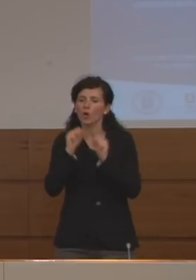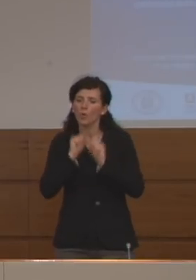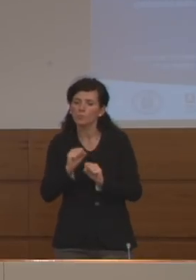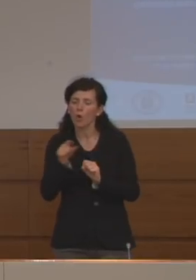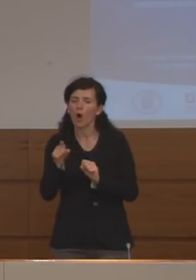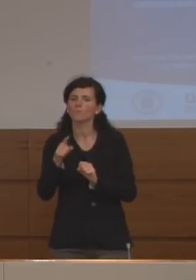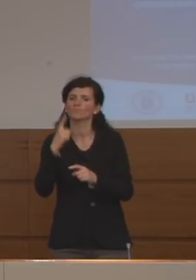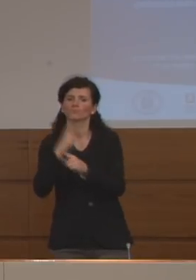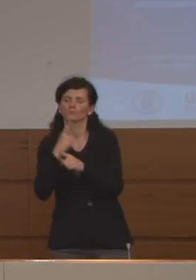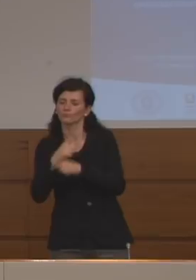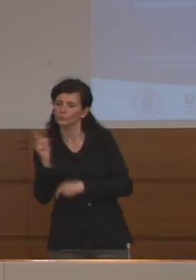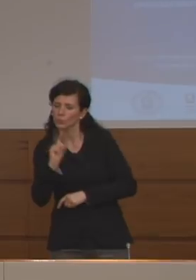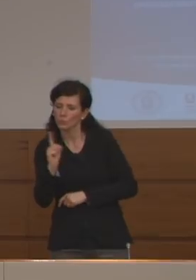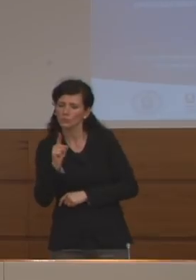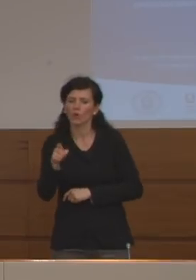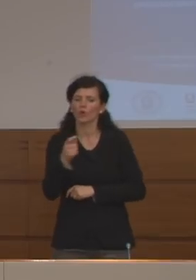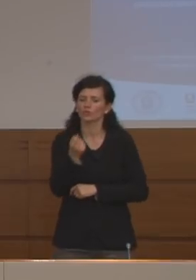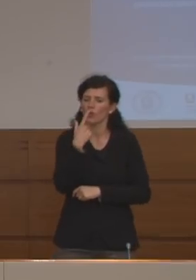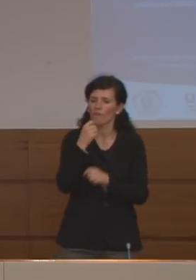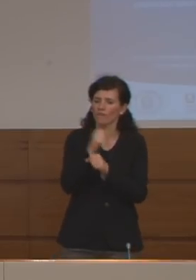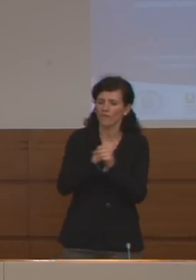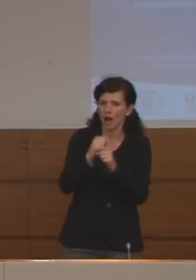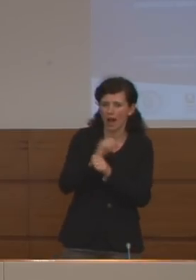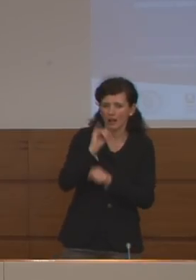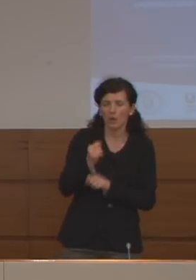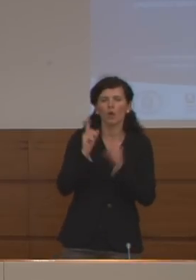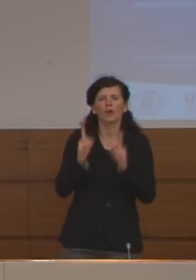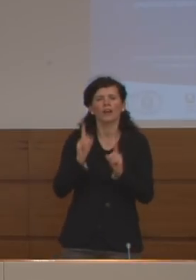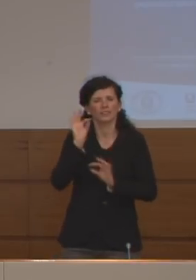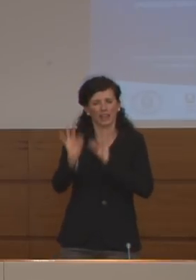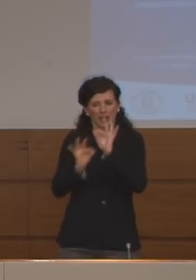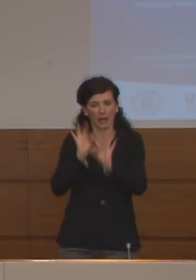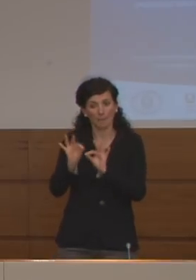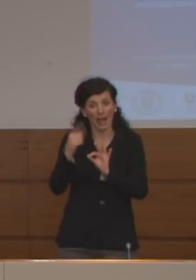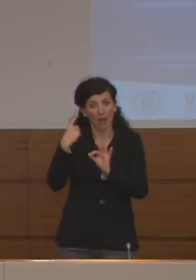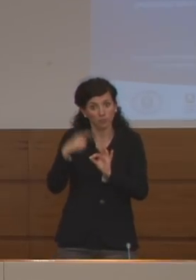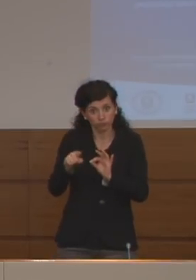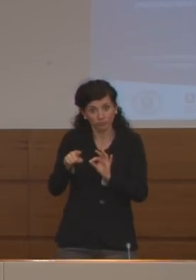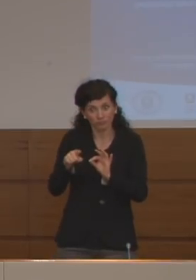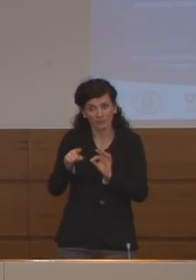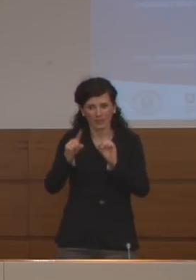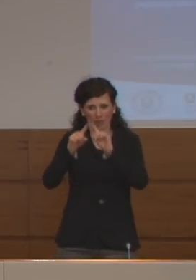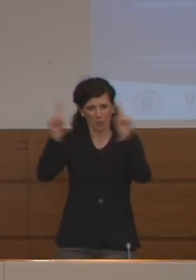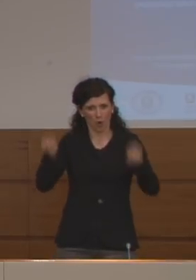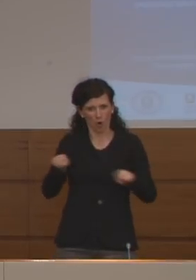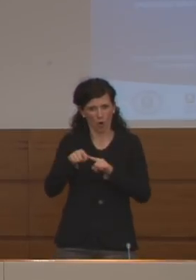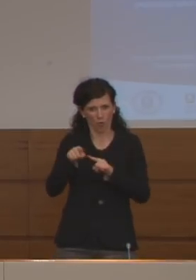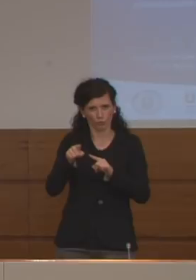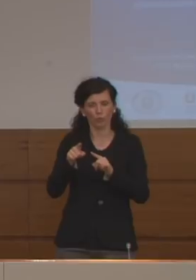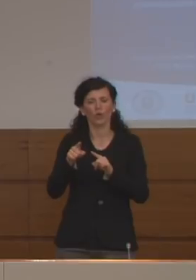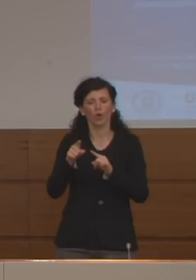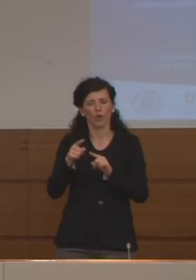E anche in questo senso l'azione è assolutamente tempestiva e attenta.